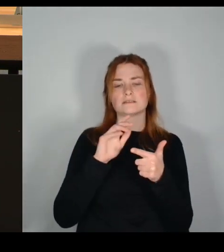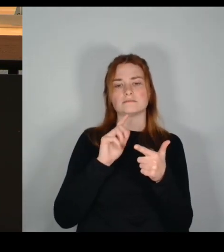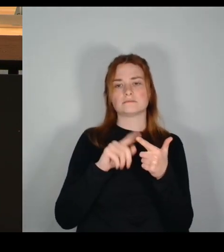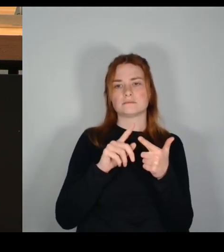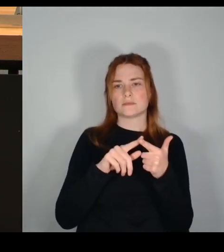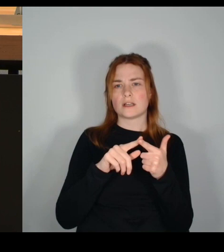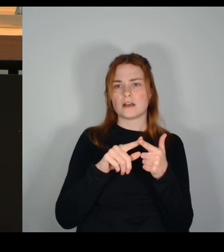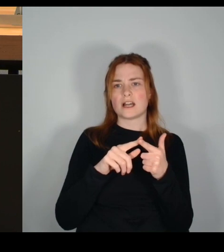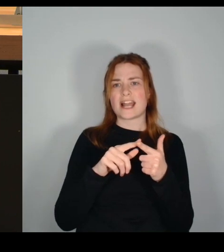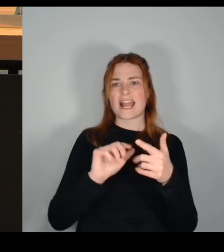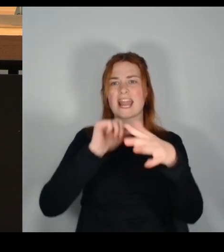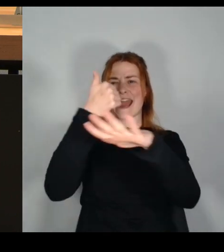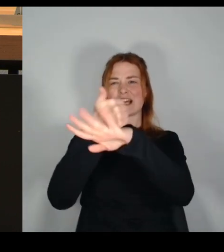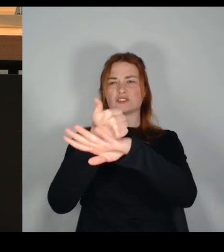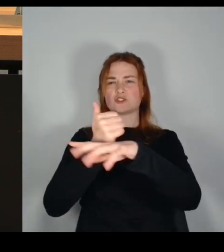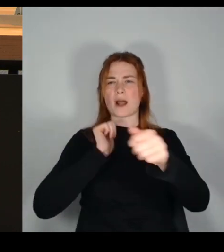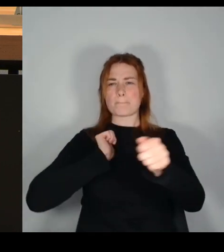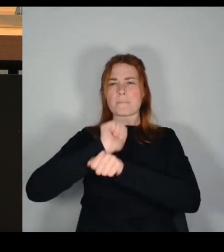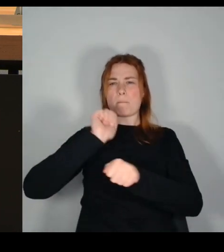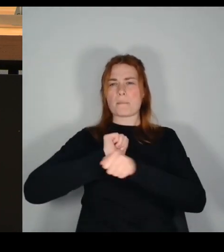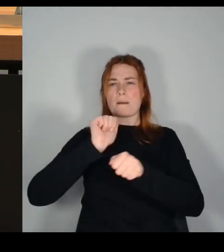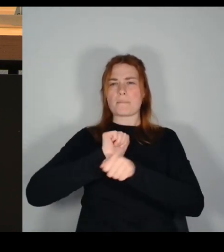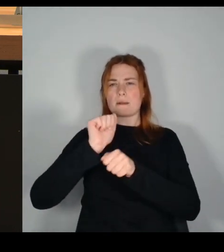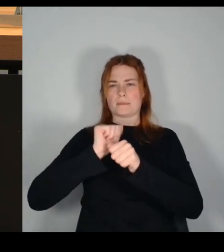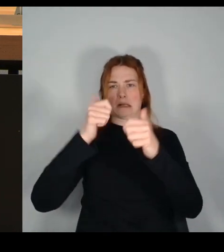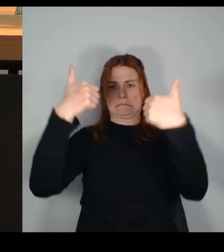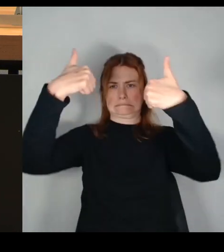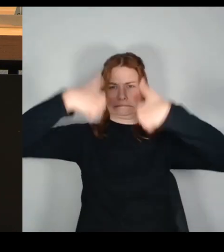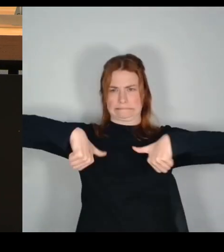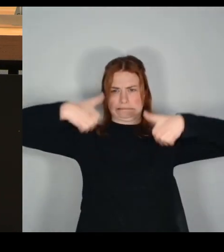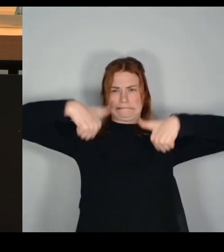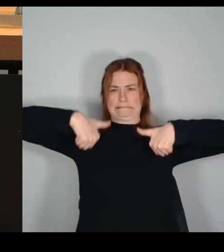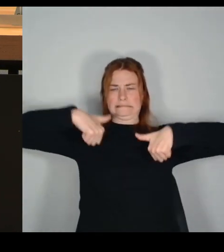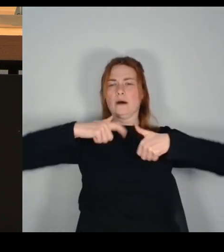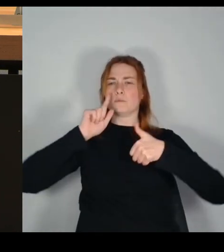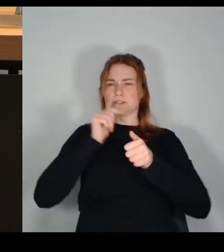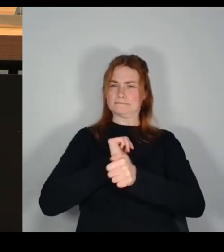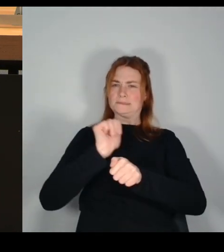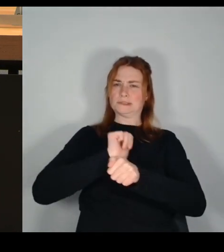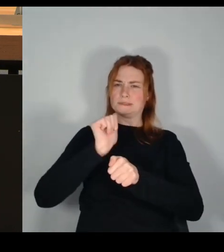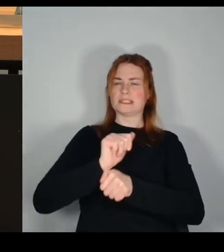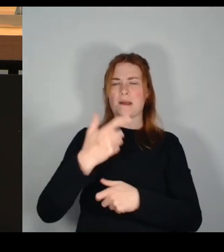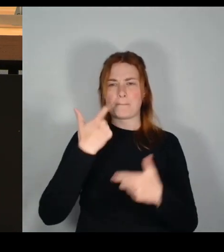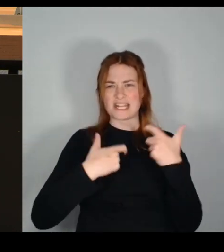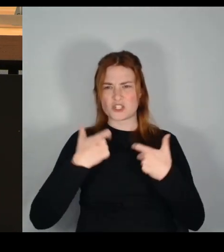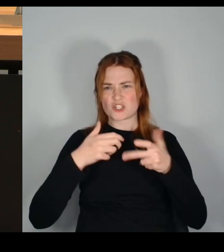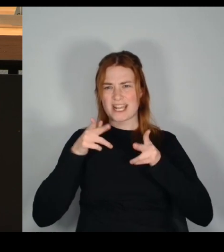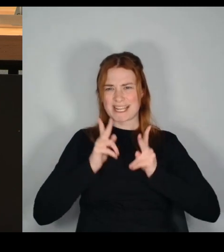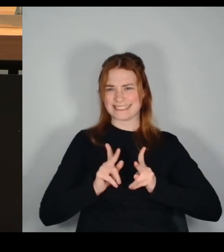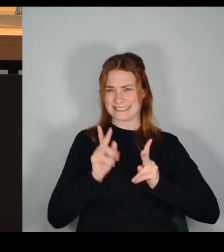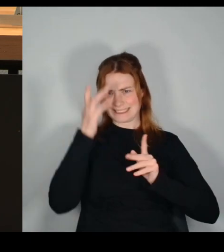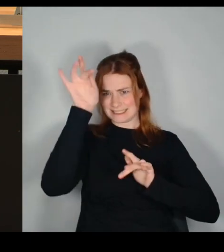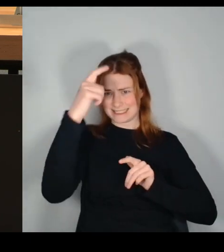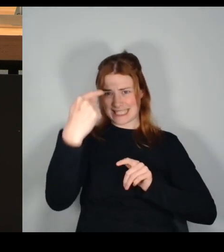ihre Menschenrechte beraubten Neurose, meine Damen und Herren, symbolisiert damit den Widerstand